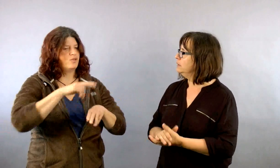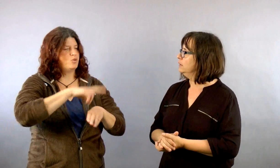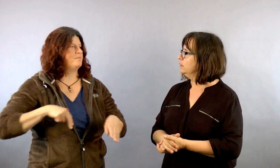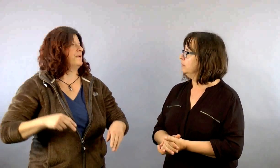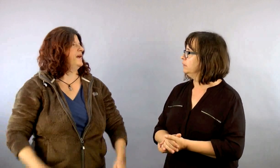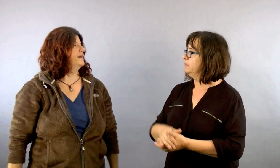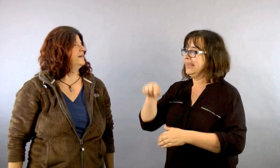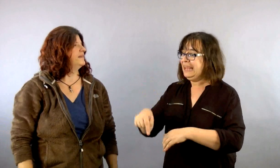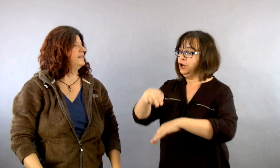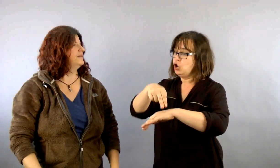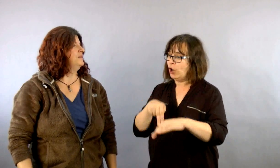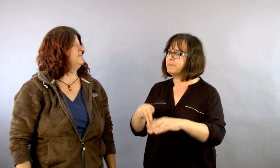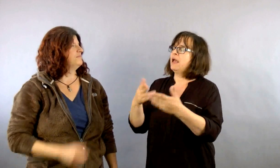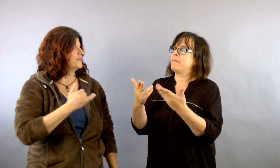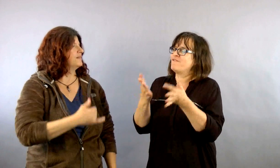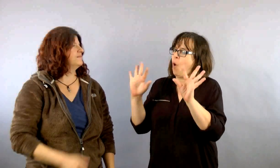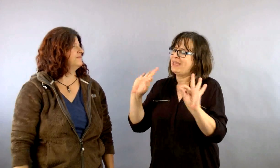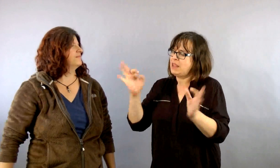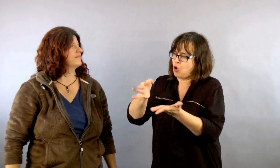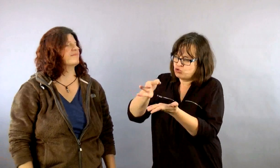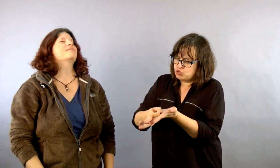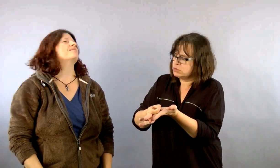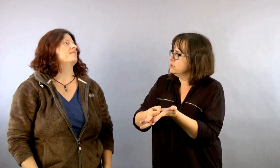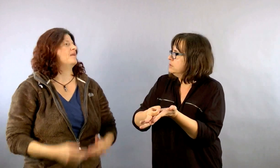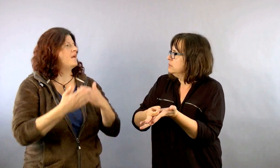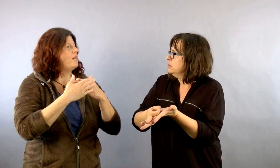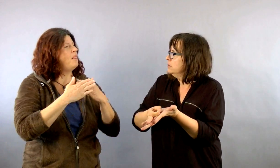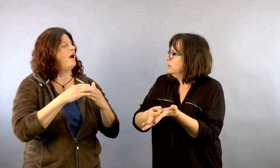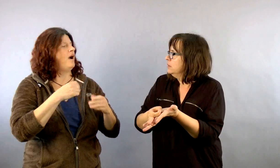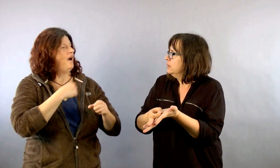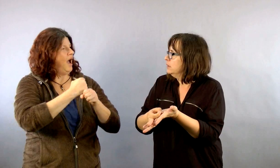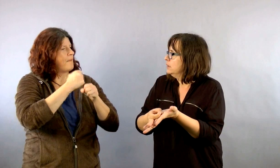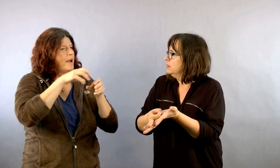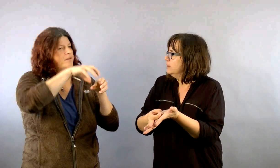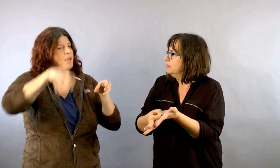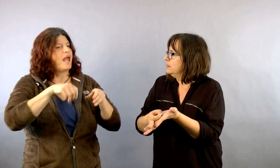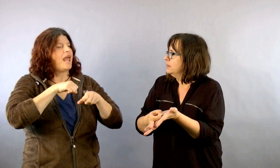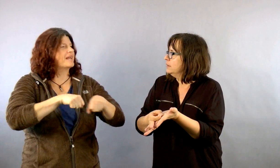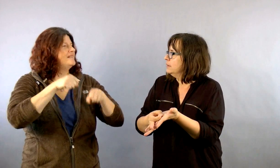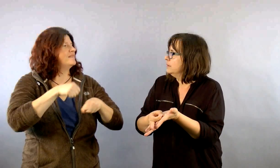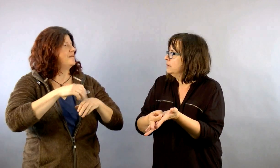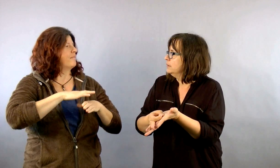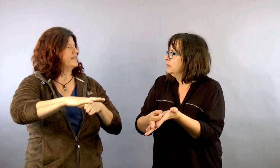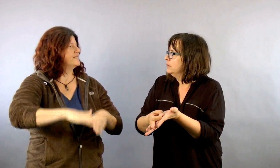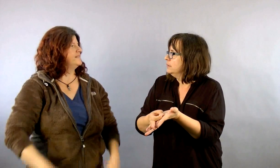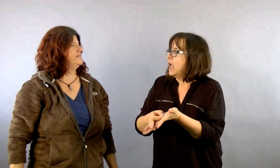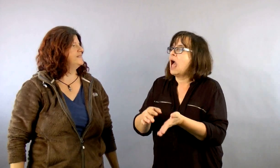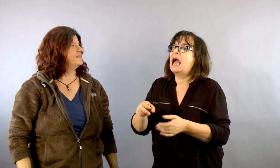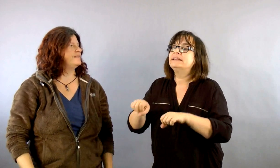Hier in Nürnberg. Ok, und wo genau? Ganz in der Nähe unserer Arbeit, am Egidienplatz.